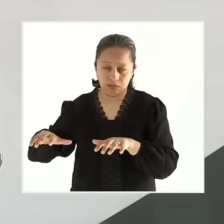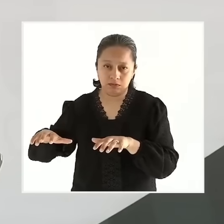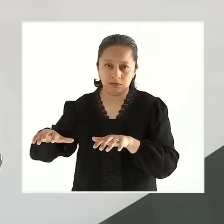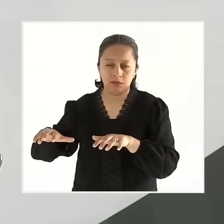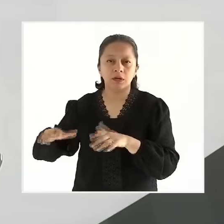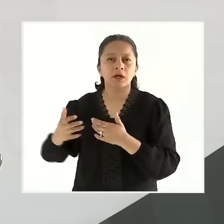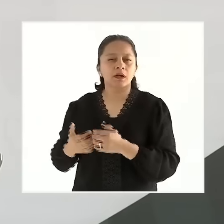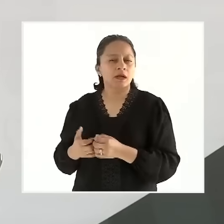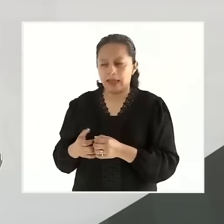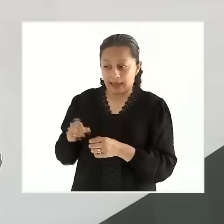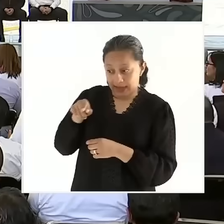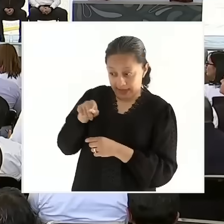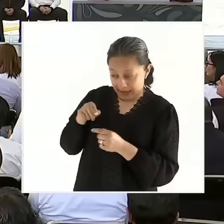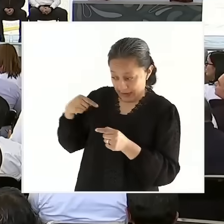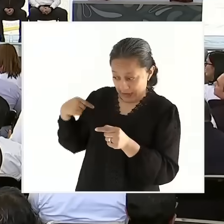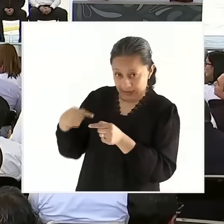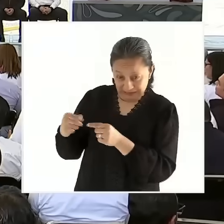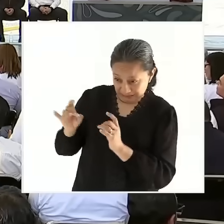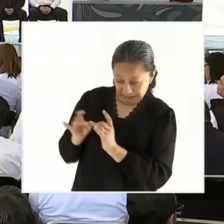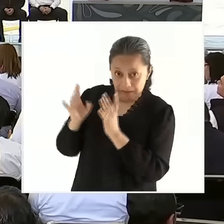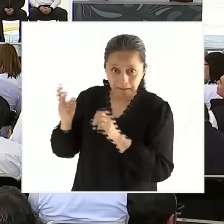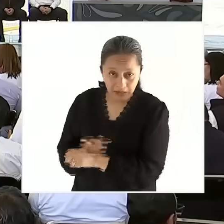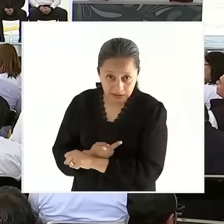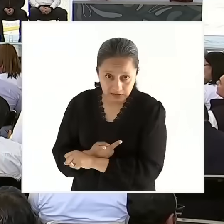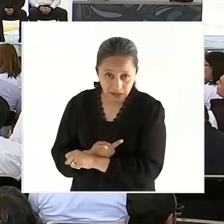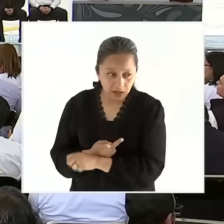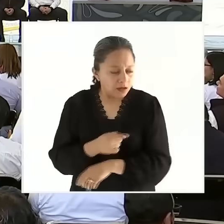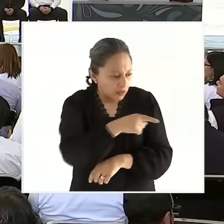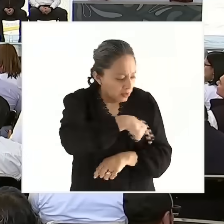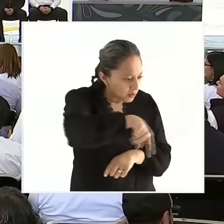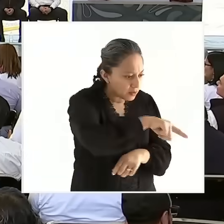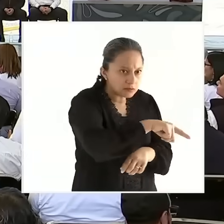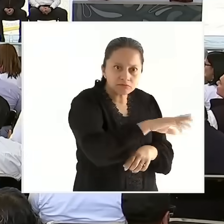Eh, frente a cualquiera de esas situaciones, si no hubiera una empresa pública, no tendríamos